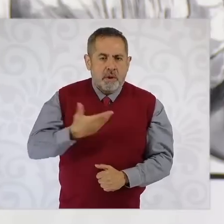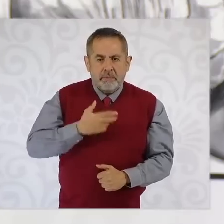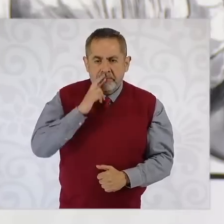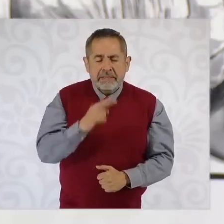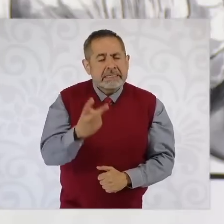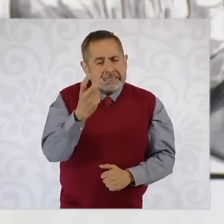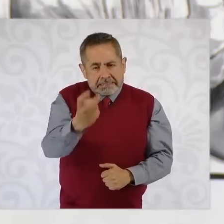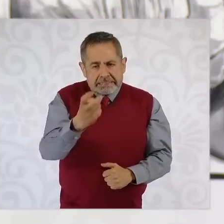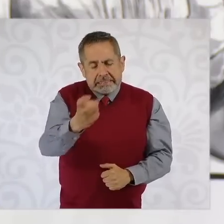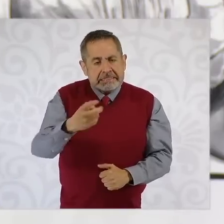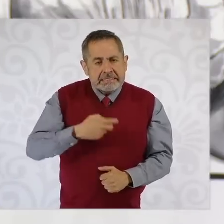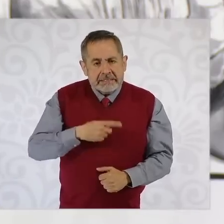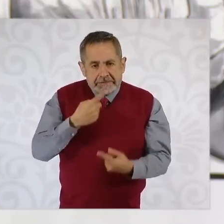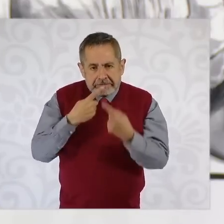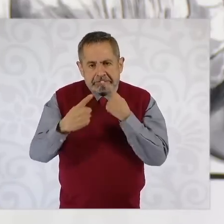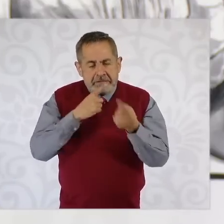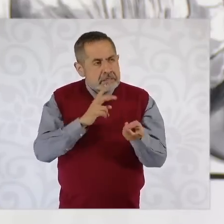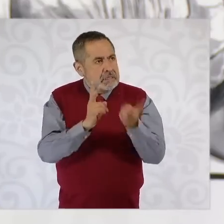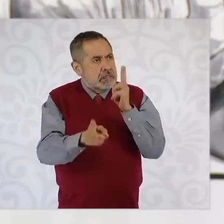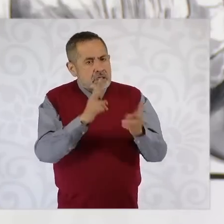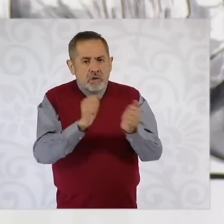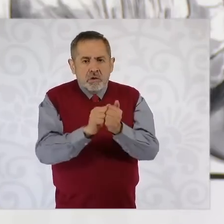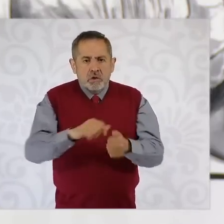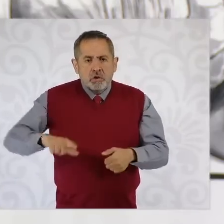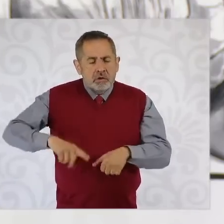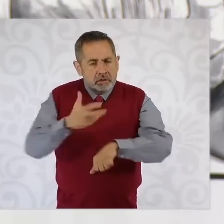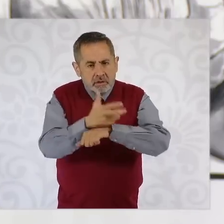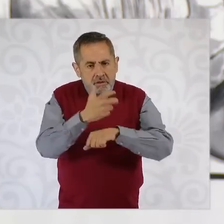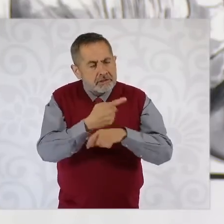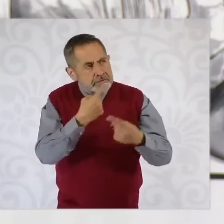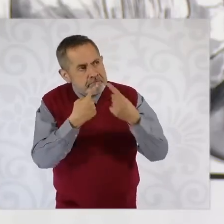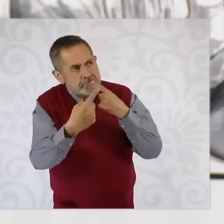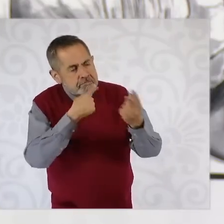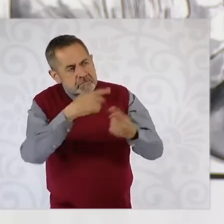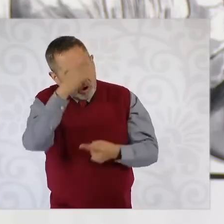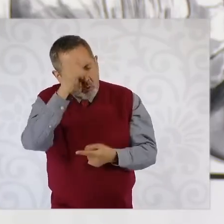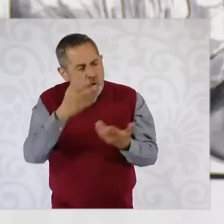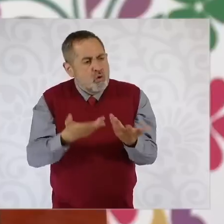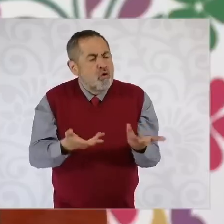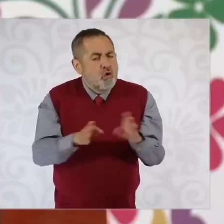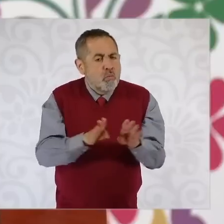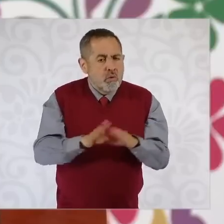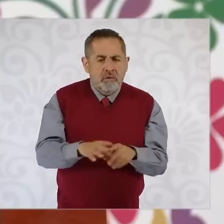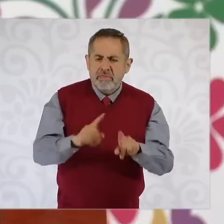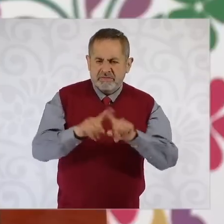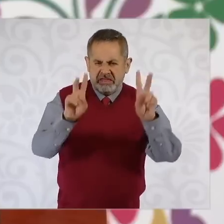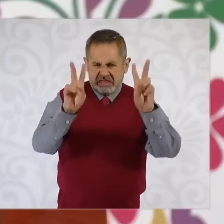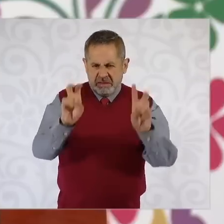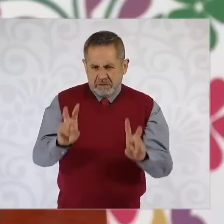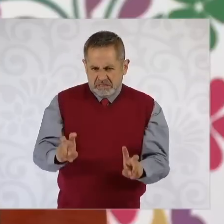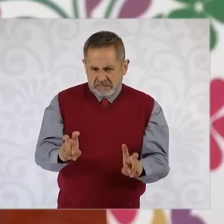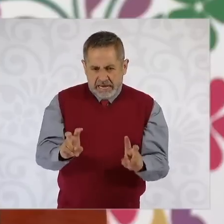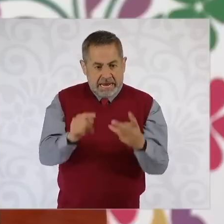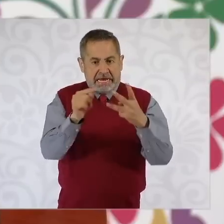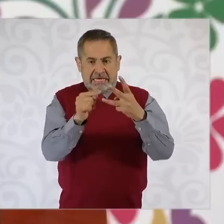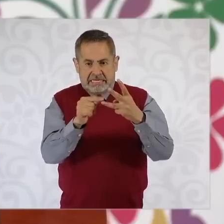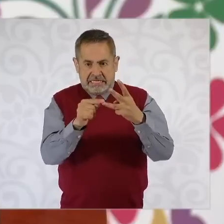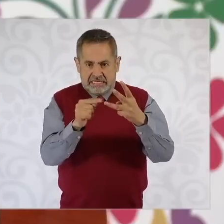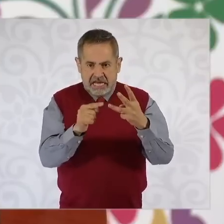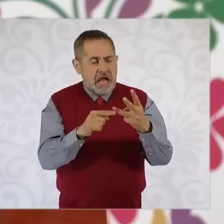con el gobierno de Estados Unidos sobre diversos temas y en particular uno que nos interesa